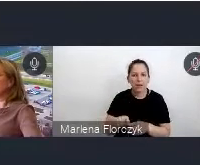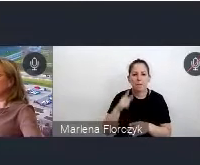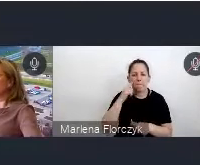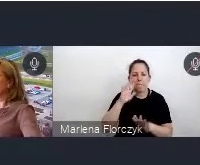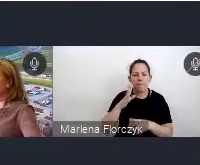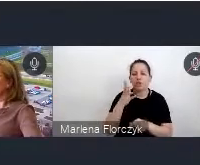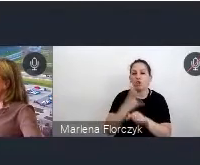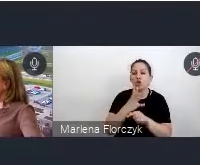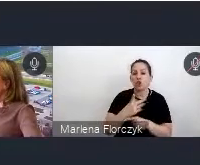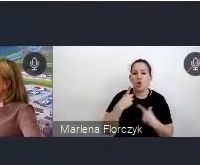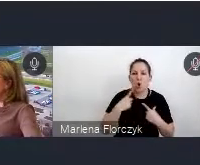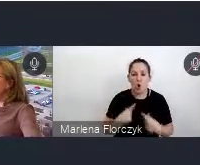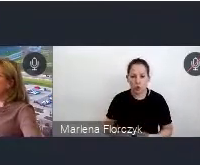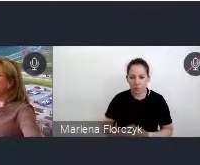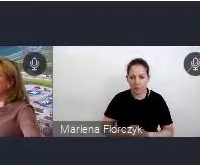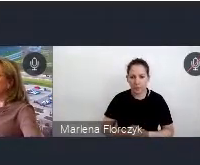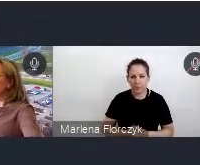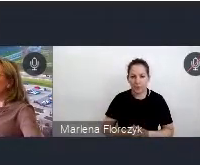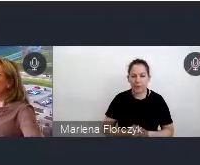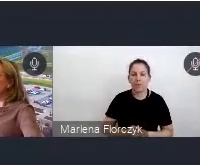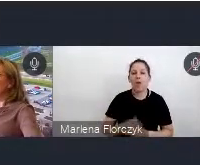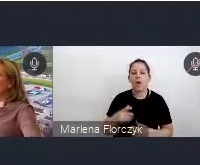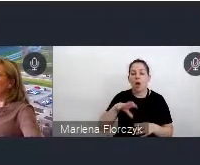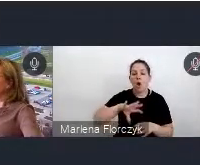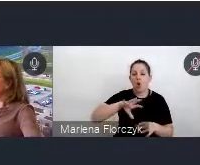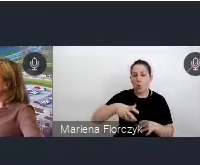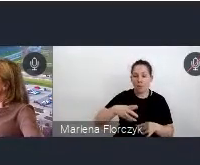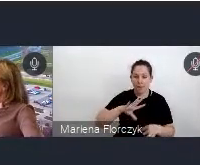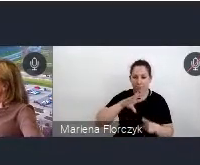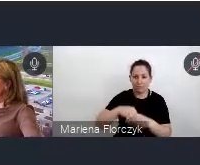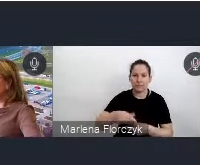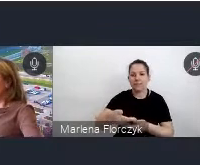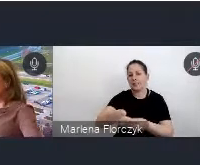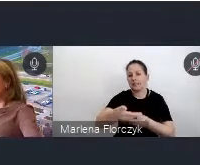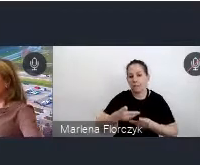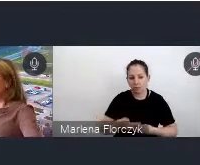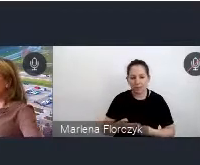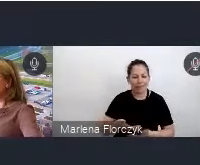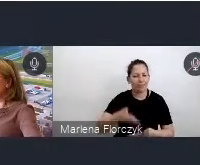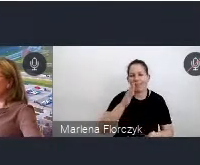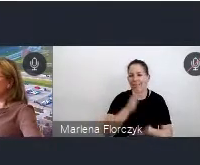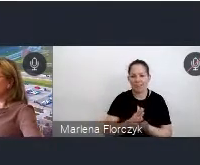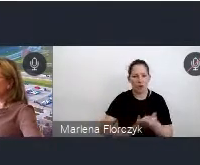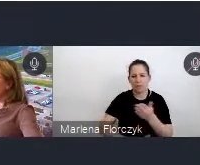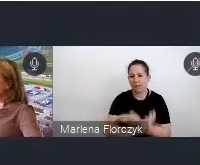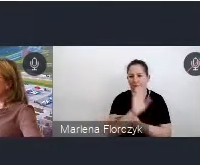Tutaj do tej grupy zaprosiliśmy nie tylko przedstawicieli oświaty,